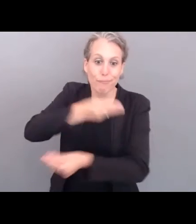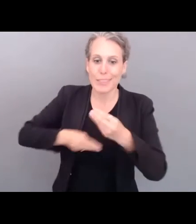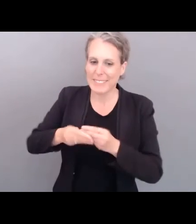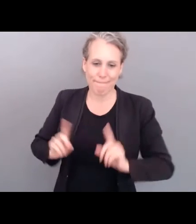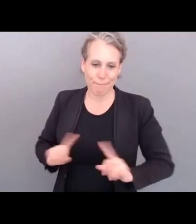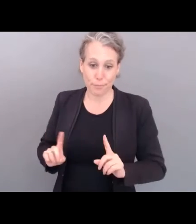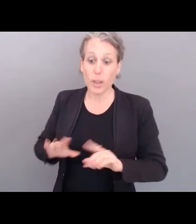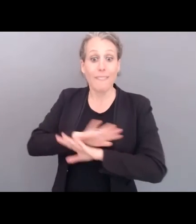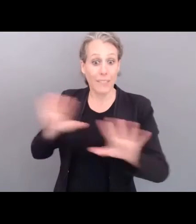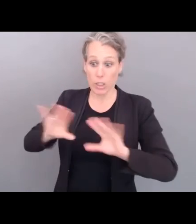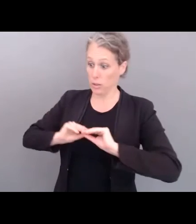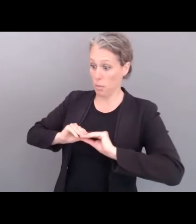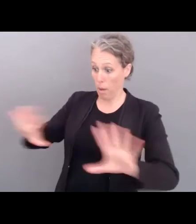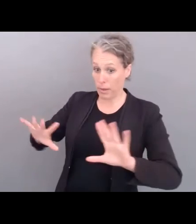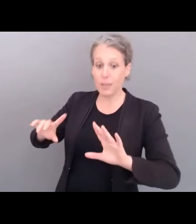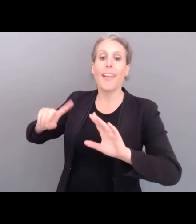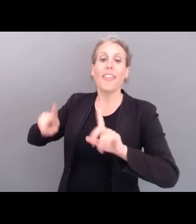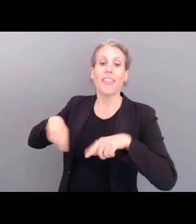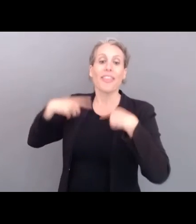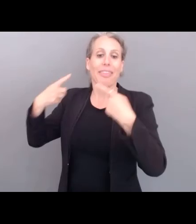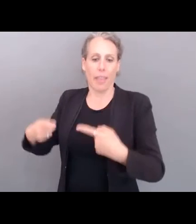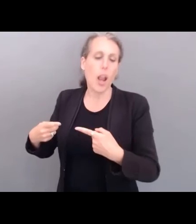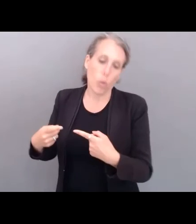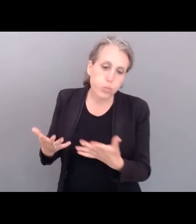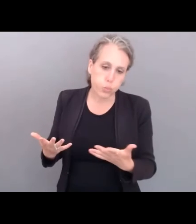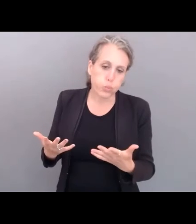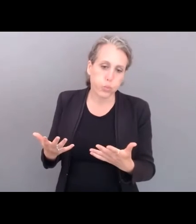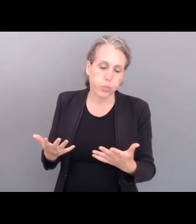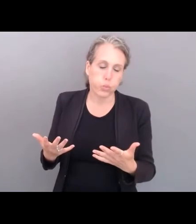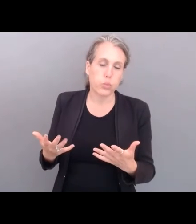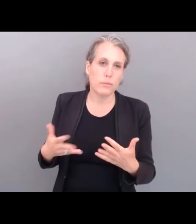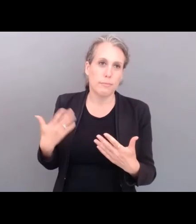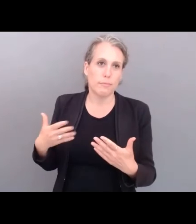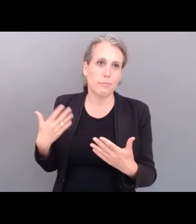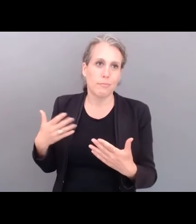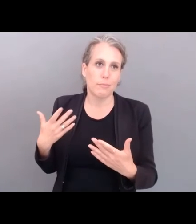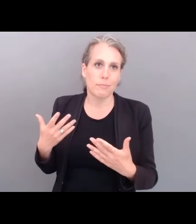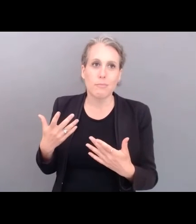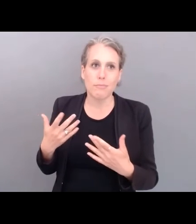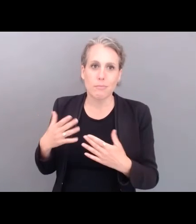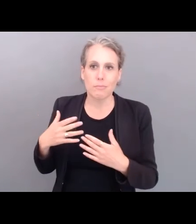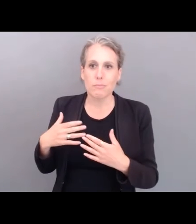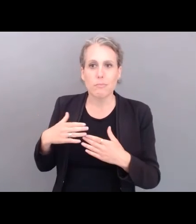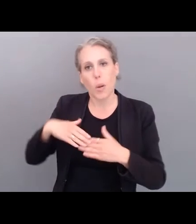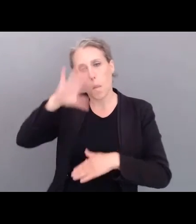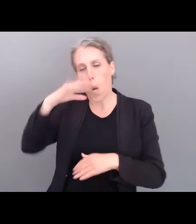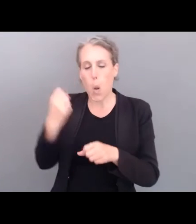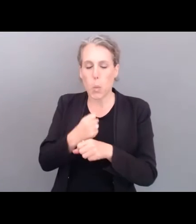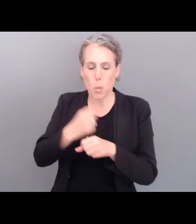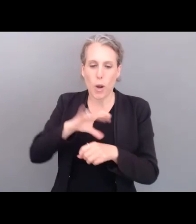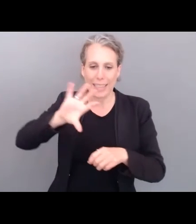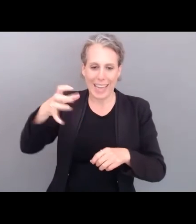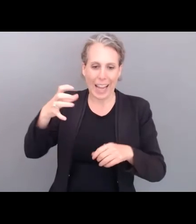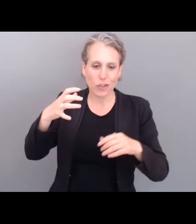No se distribuye.